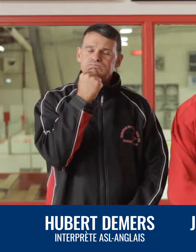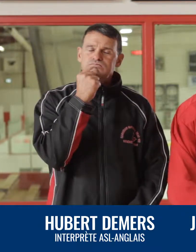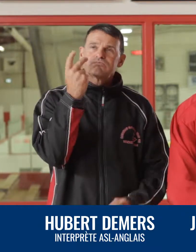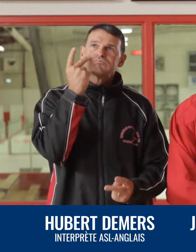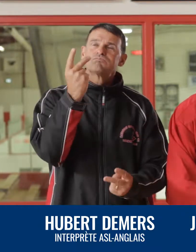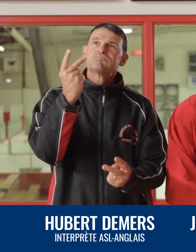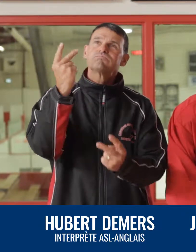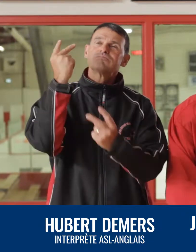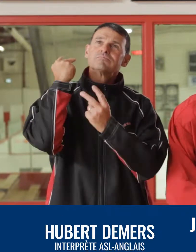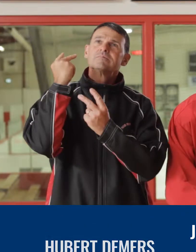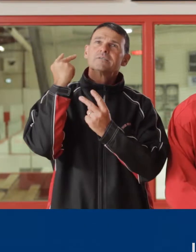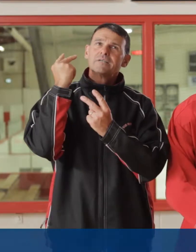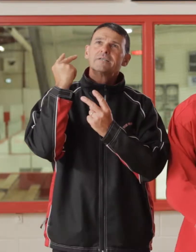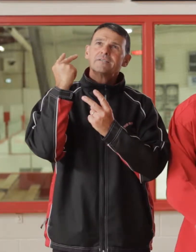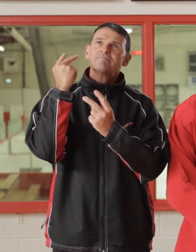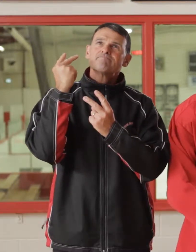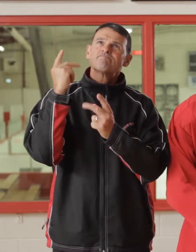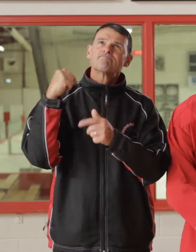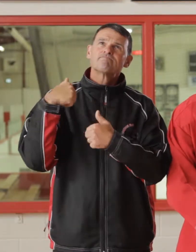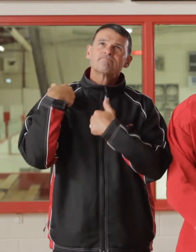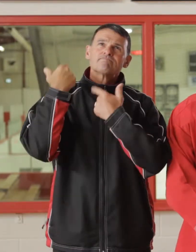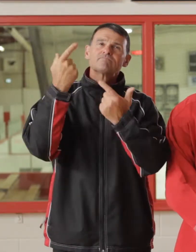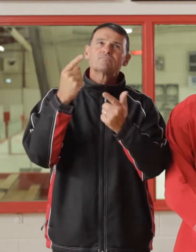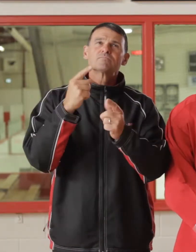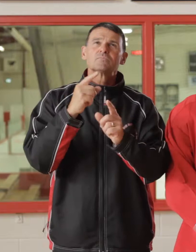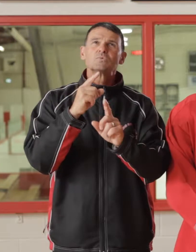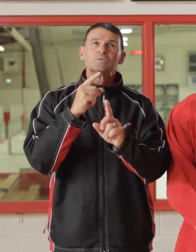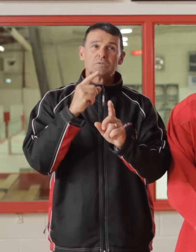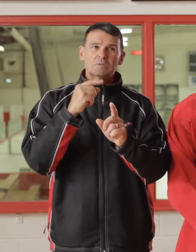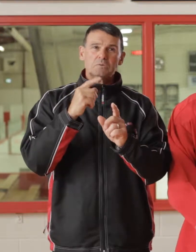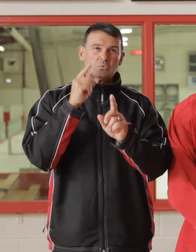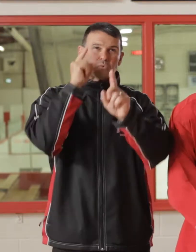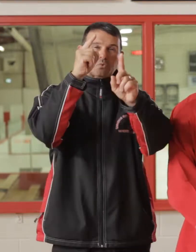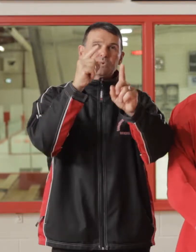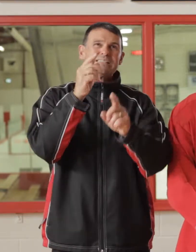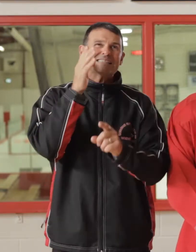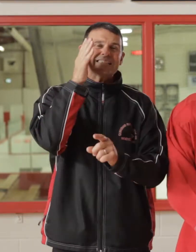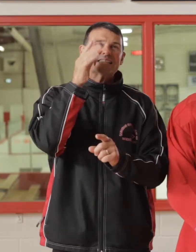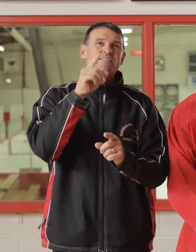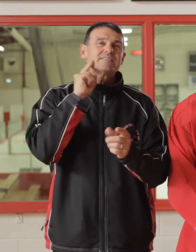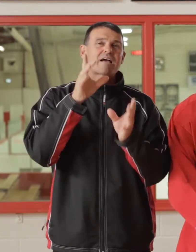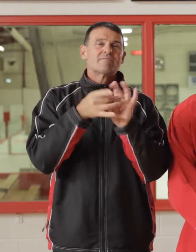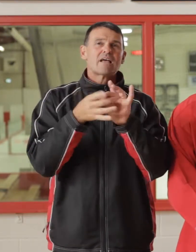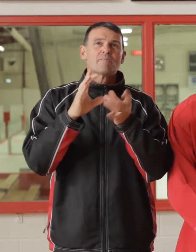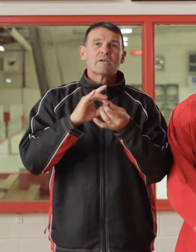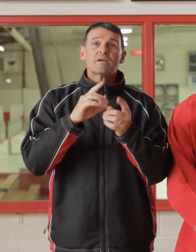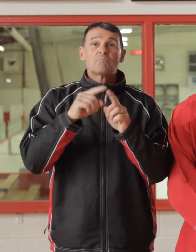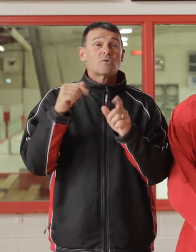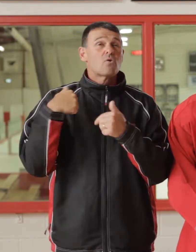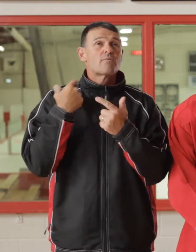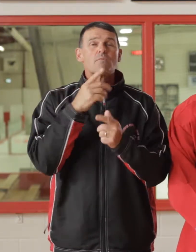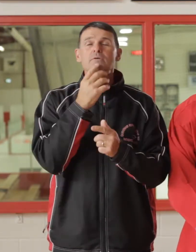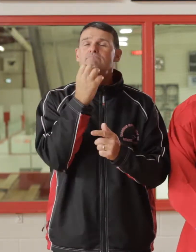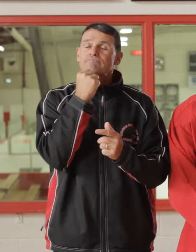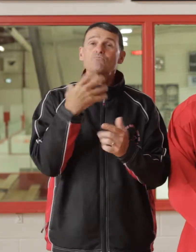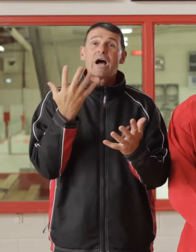Mon souvenir le plus mémorable en ce qui a trait à mon cheminement vers les Sourdlympiques fut de tisser de nouvelles amitiés et de renouer avec